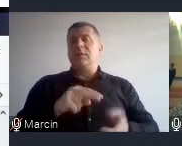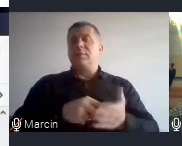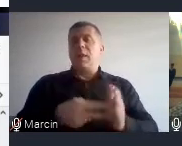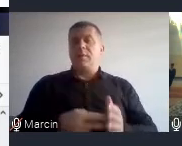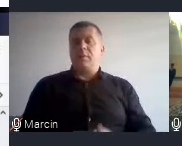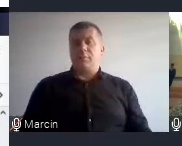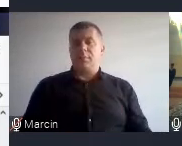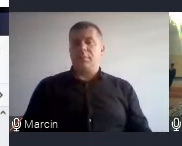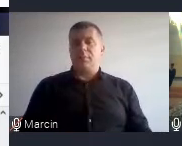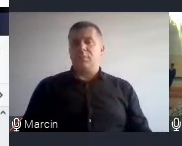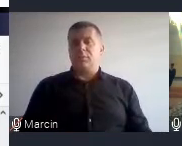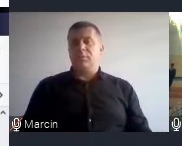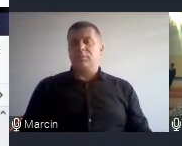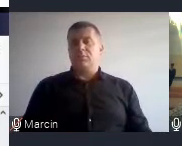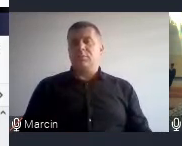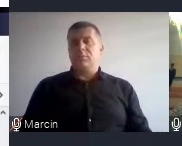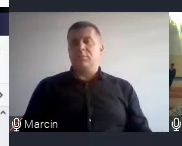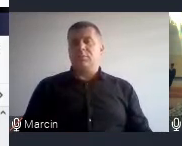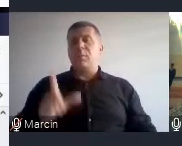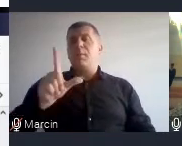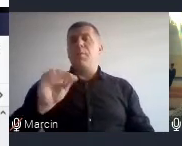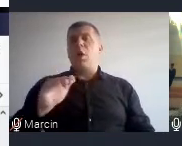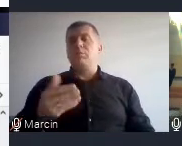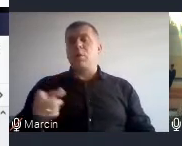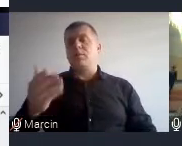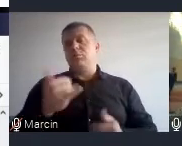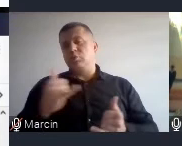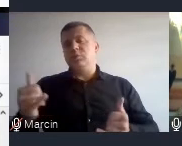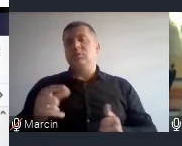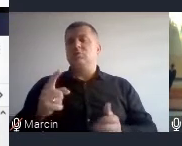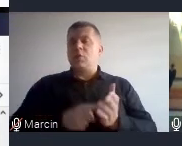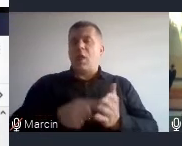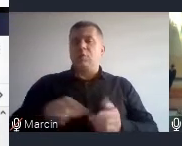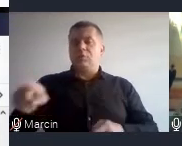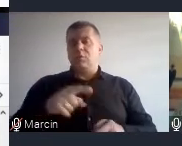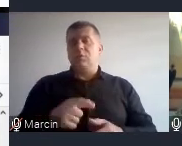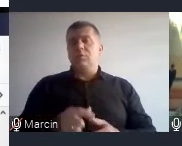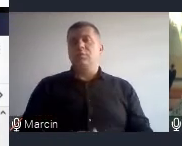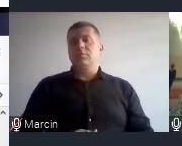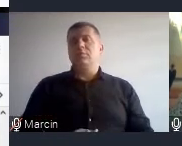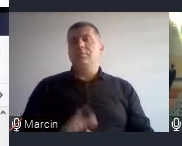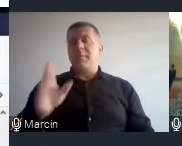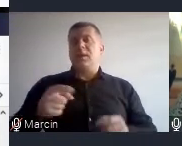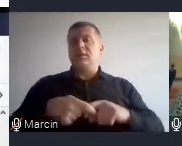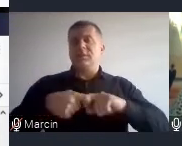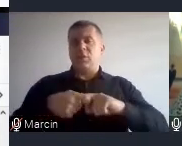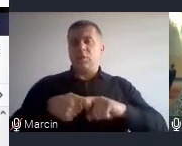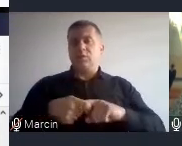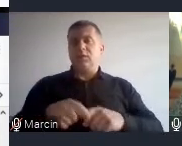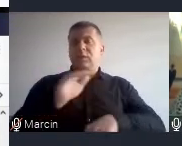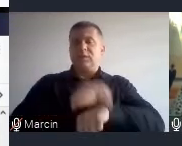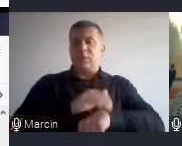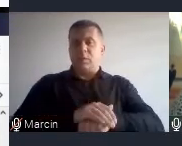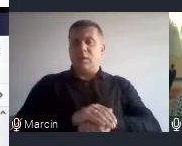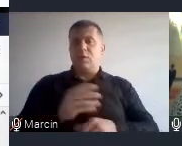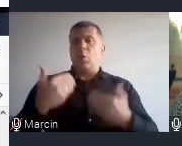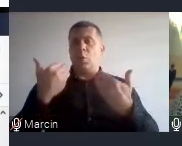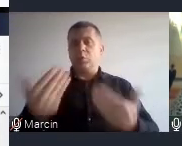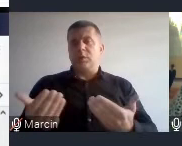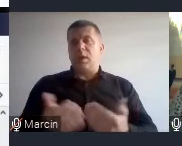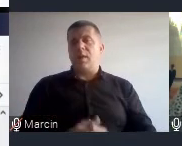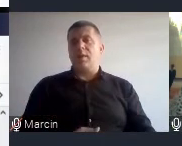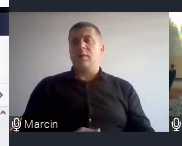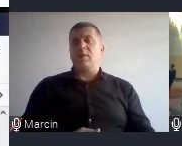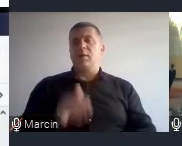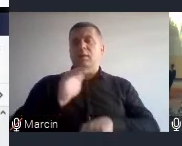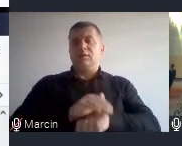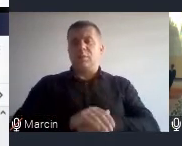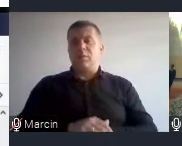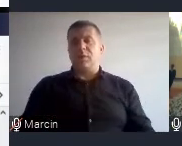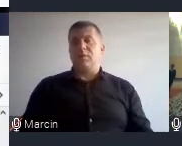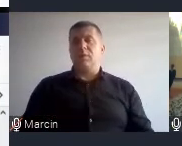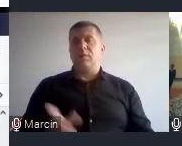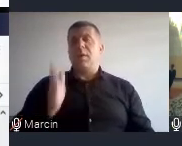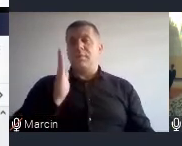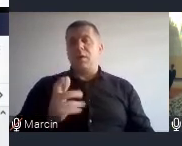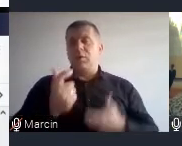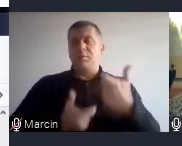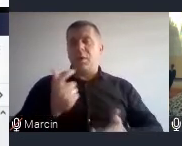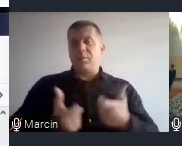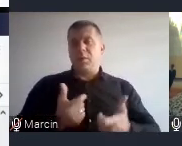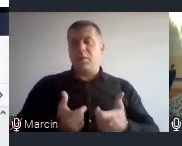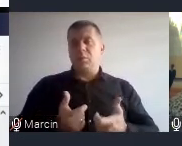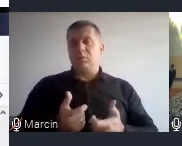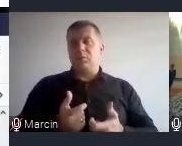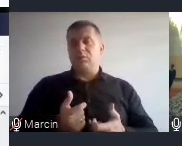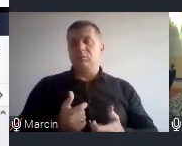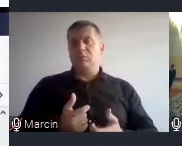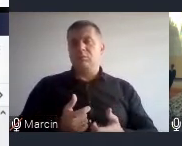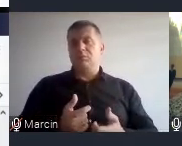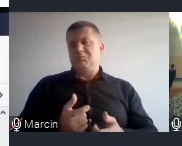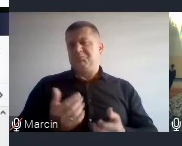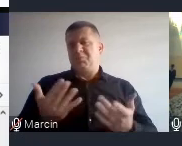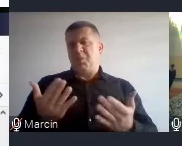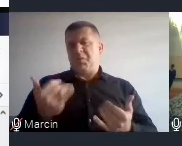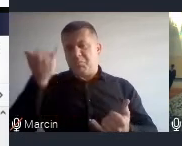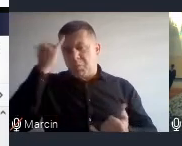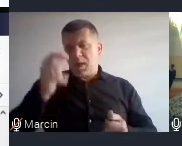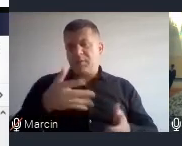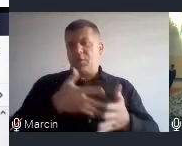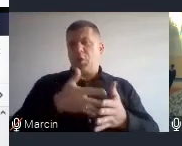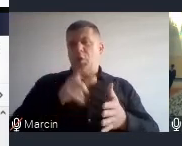I często podmioty związane z zamówieniami, udzielające zamówień, będą popełniać zupełnie proste błędy w ocenie.